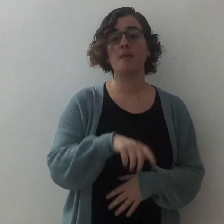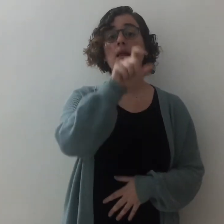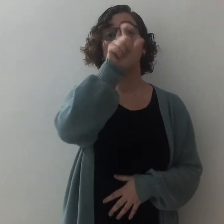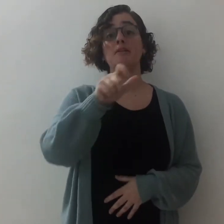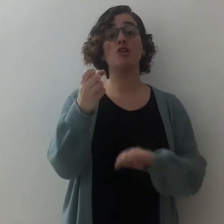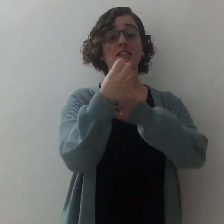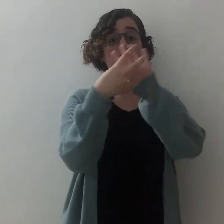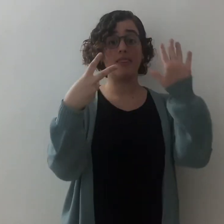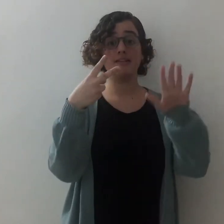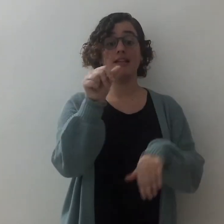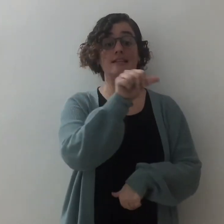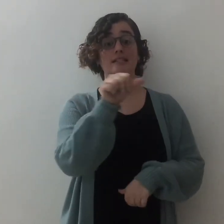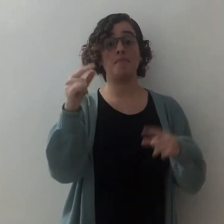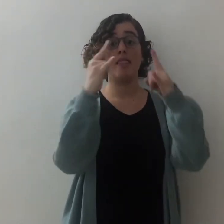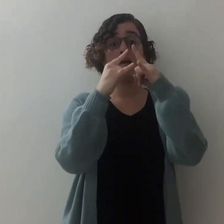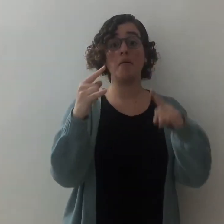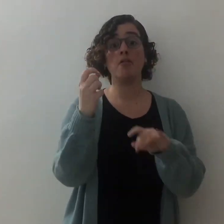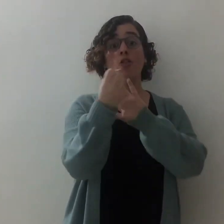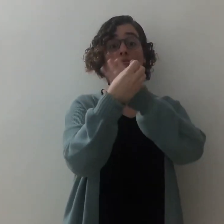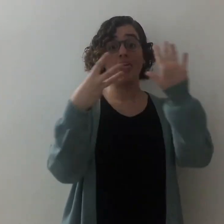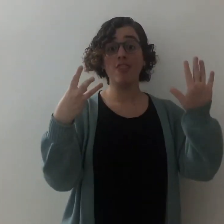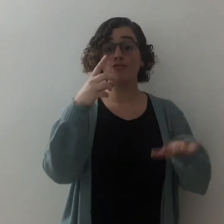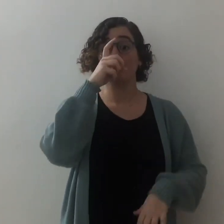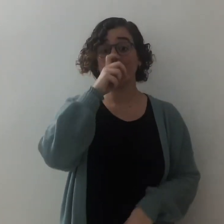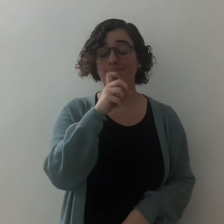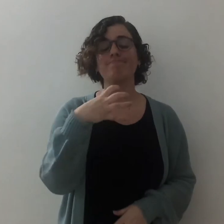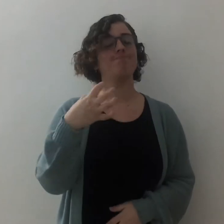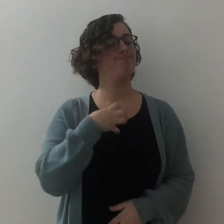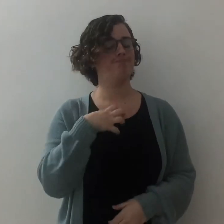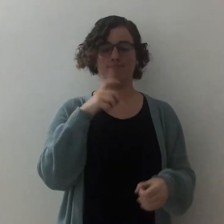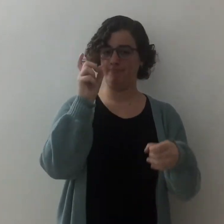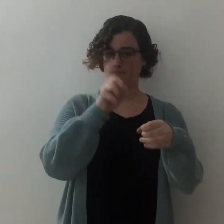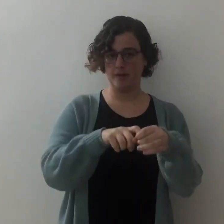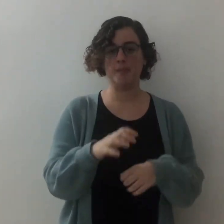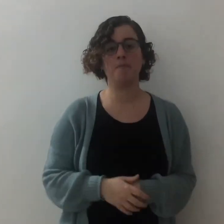Aquelles que cumplan 18 años la semana del campamento no podrán participar.